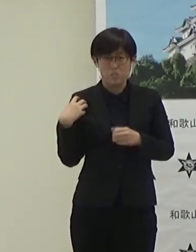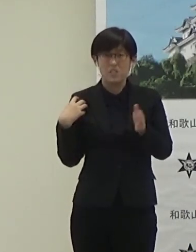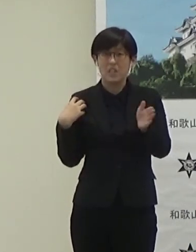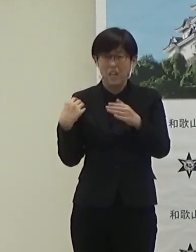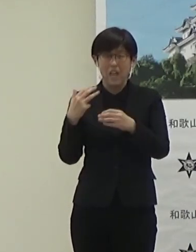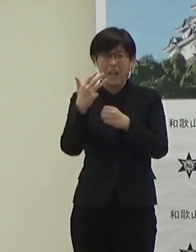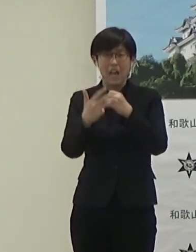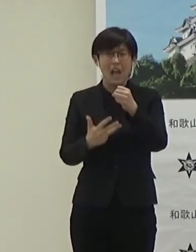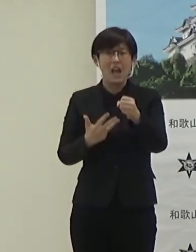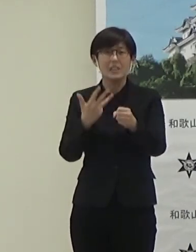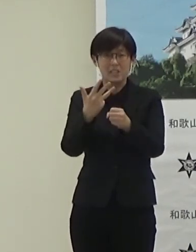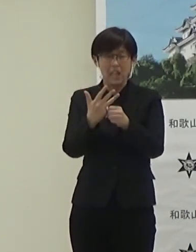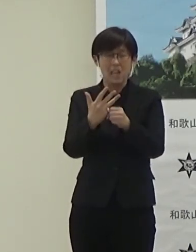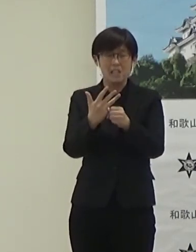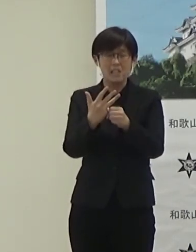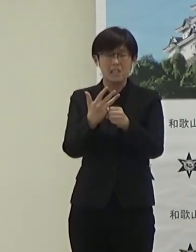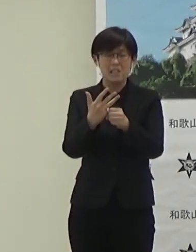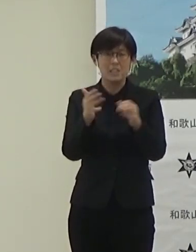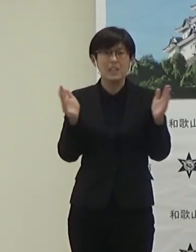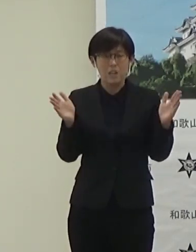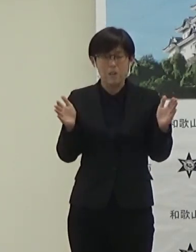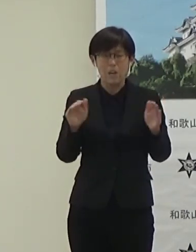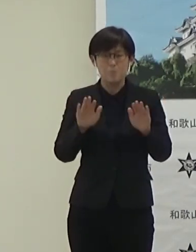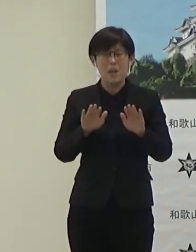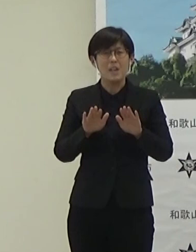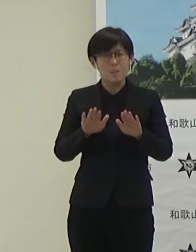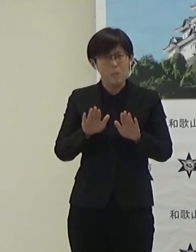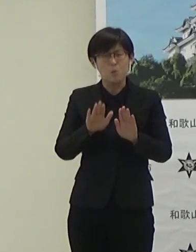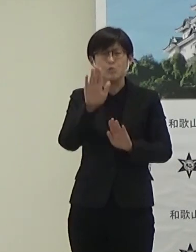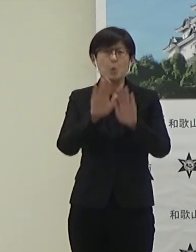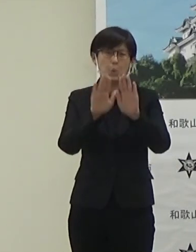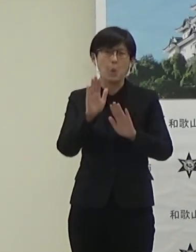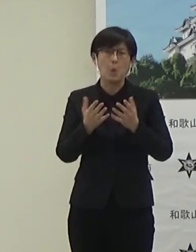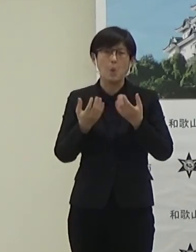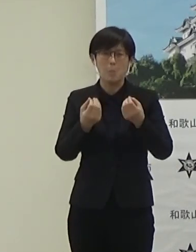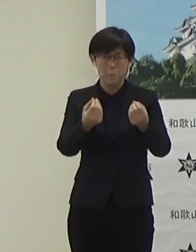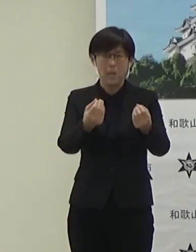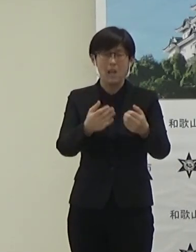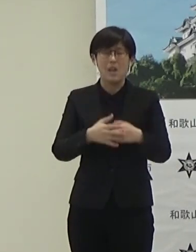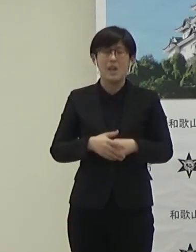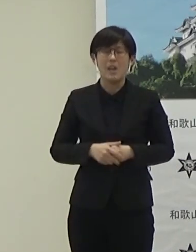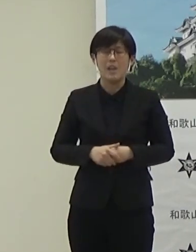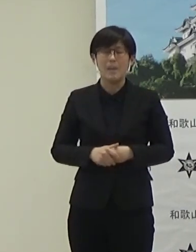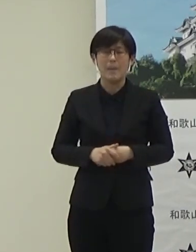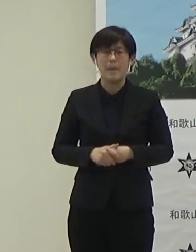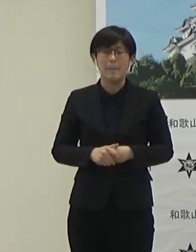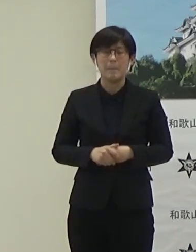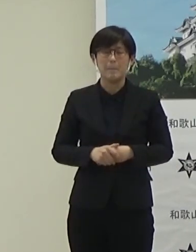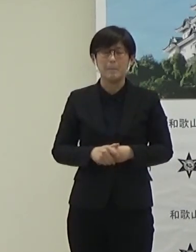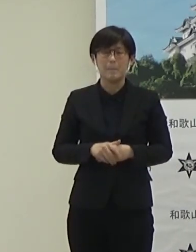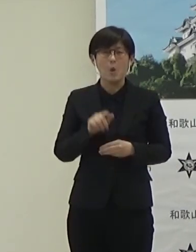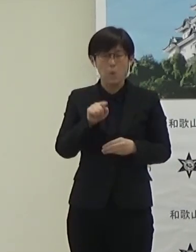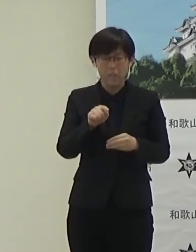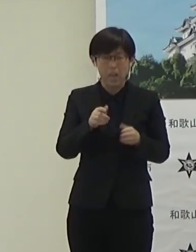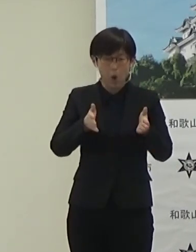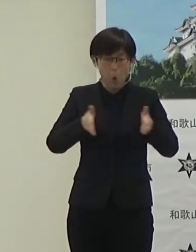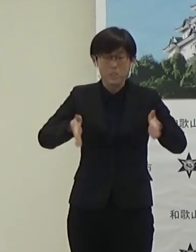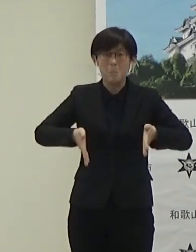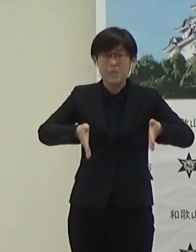ほぼこの動きでやってました これができるとですね、例えば今後将来